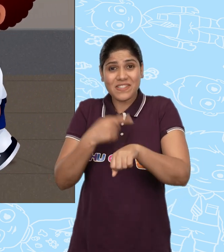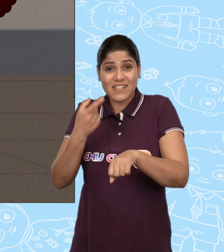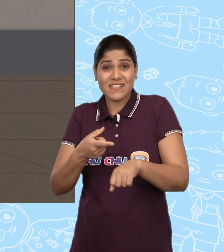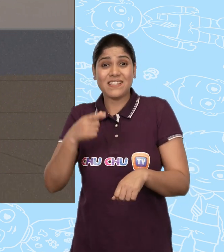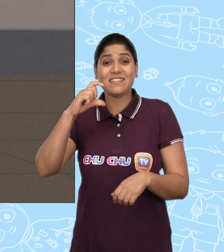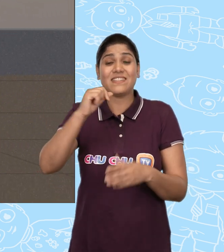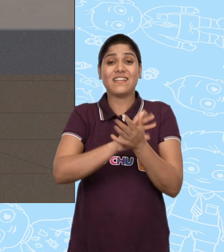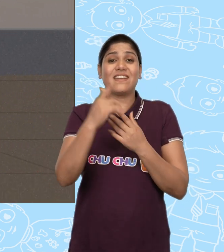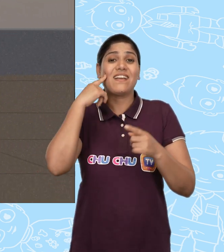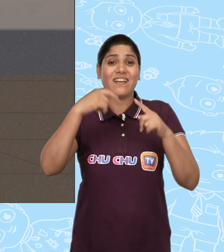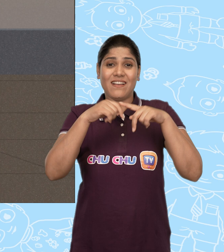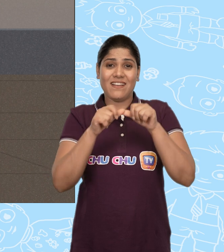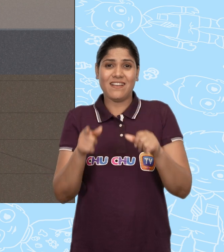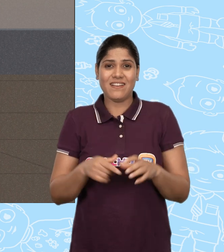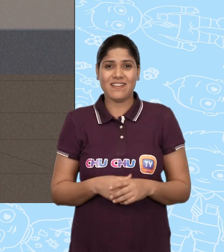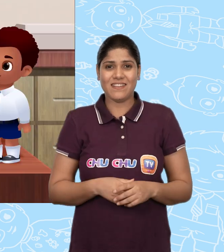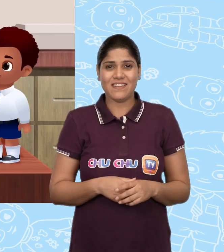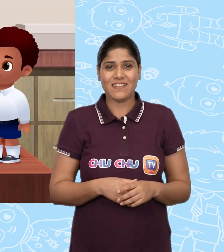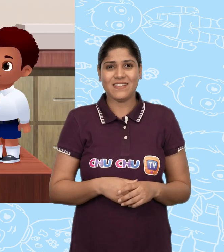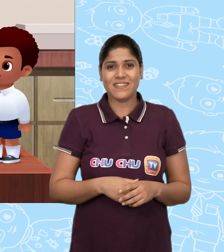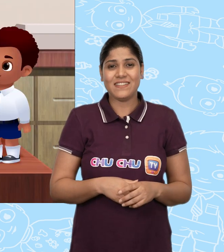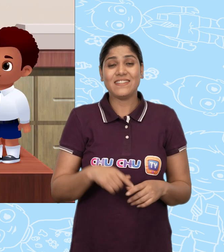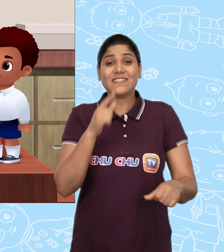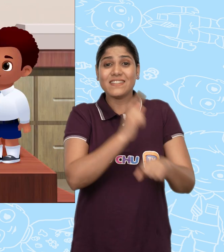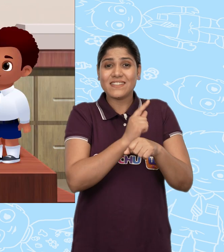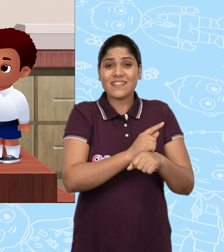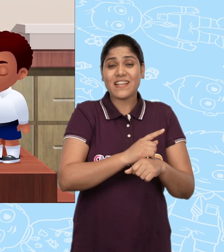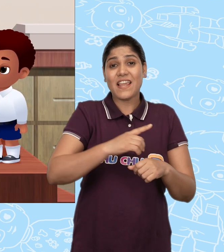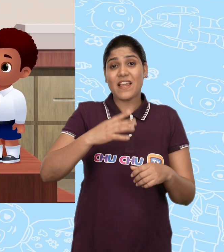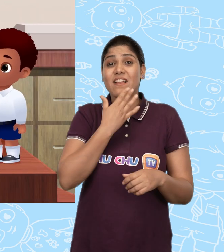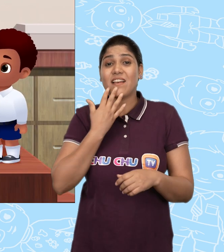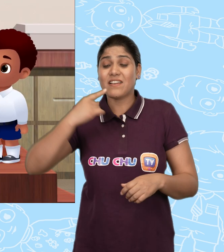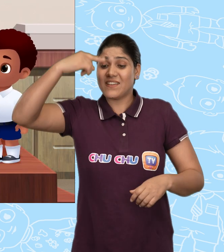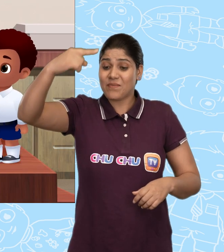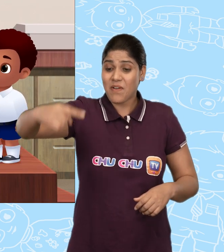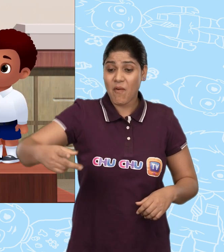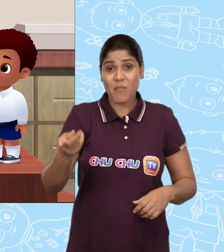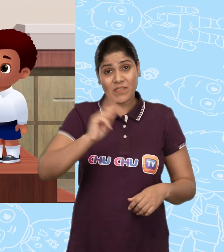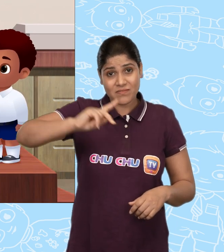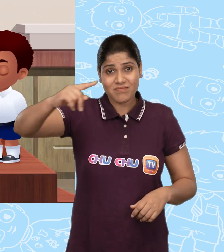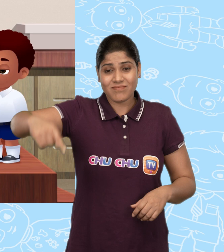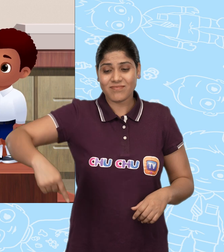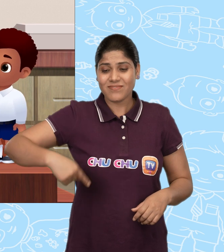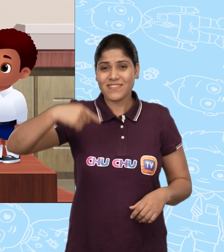अब बारी थी चिका की तो मिस डोरोथी ने रंगो का पहिया दोबारा घूमाया